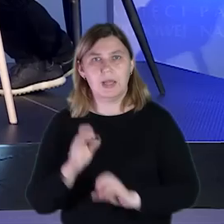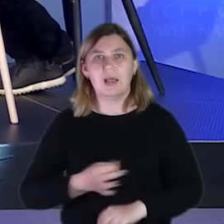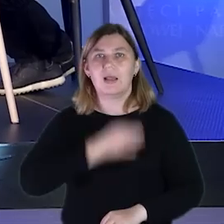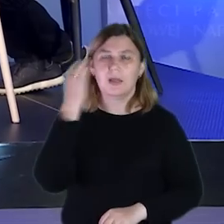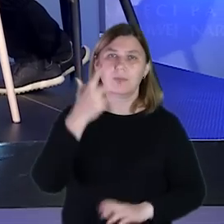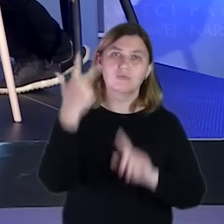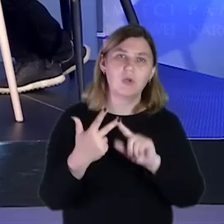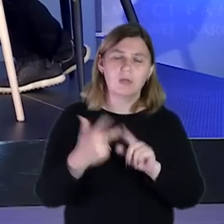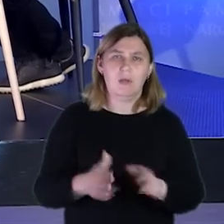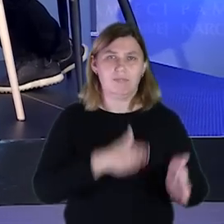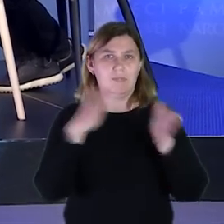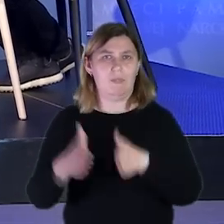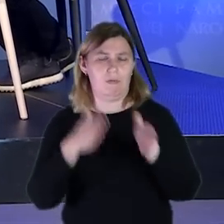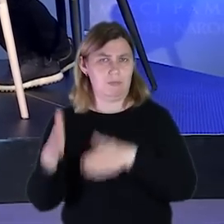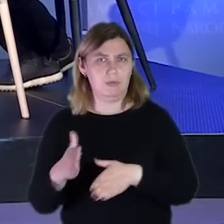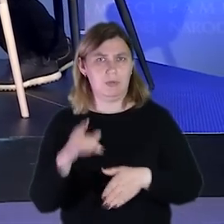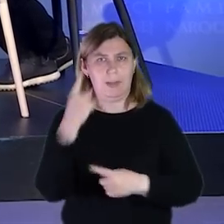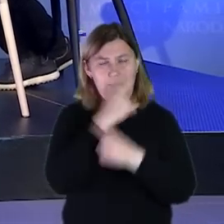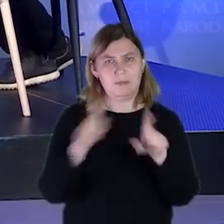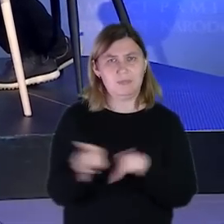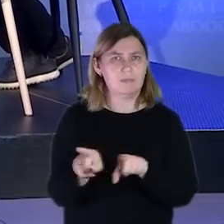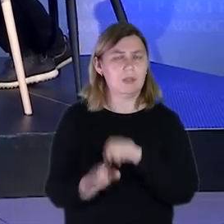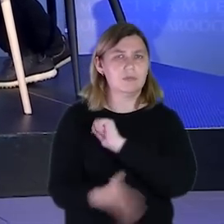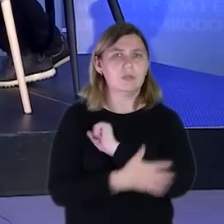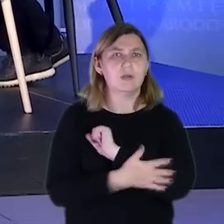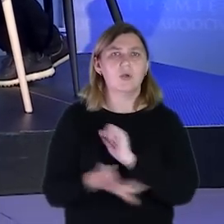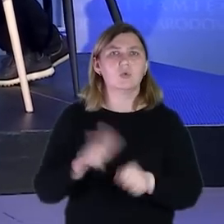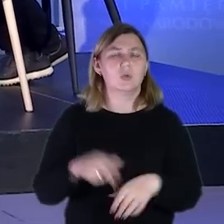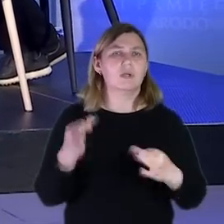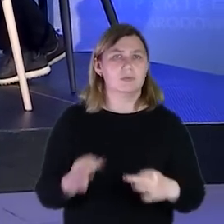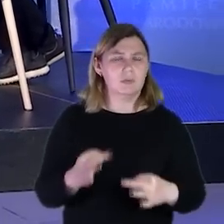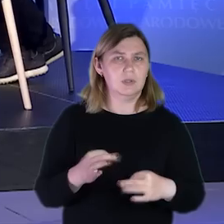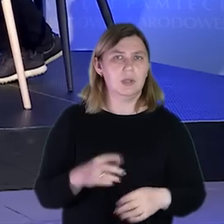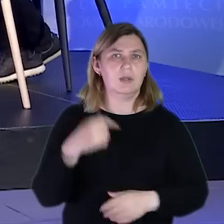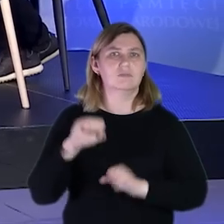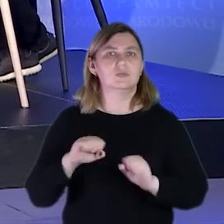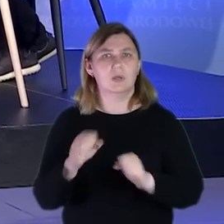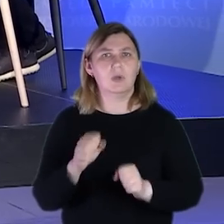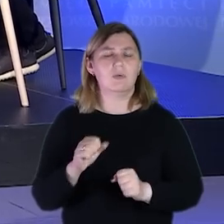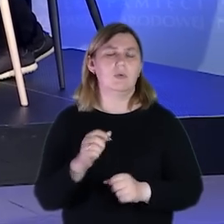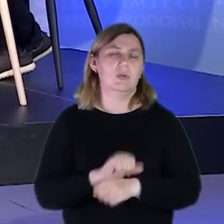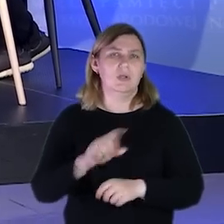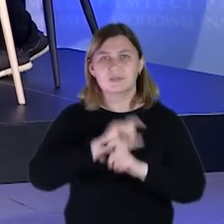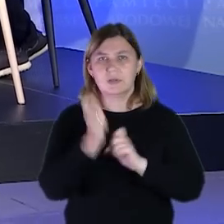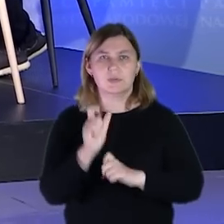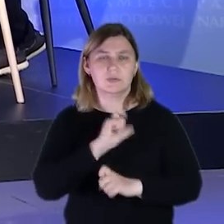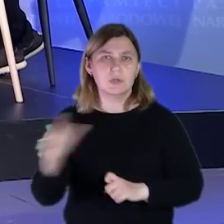jeszcze przez trzecie i kolejne źródło. Więc myślę, że takie same zasady, które są obecnie, funkcjonowały w okresie przedwojennym. Że zasady funkcjonowania wywiadu,